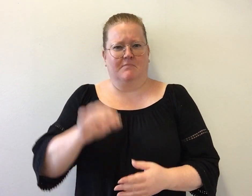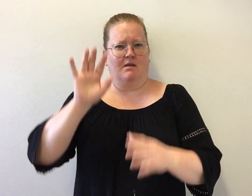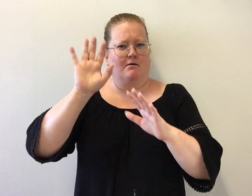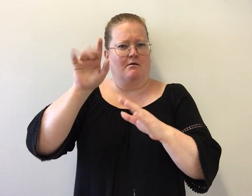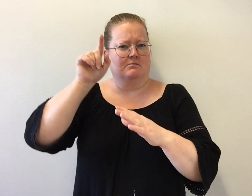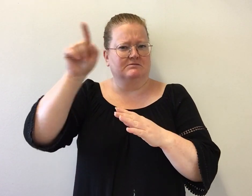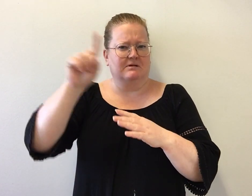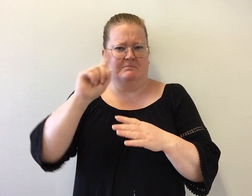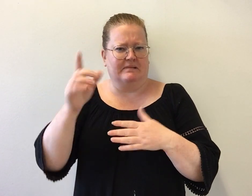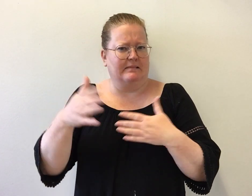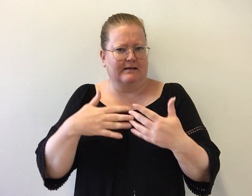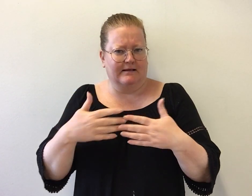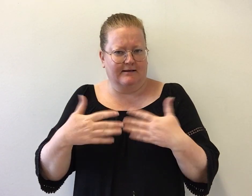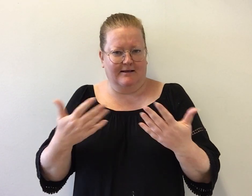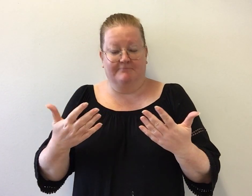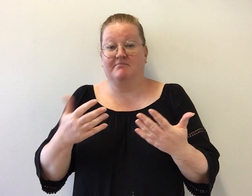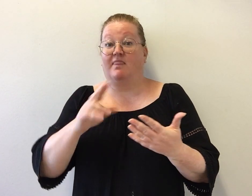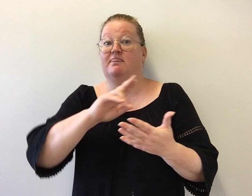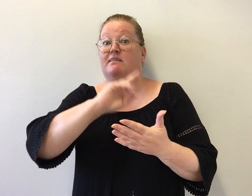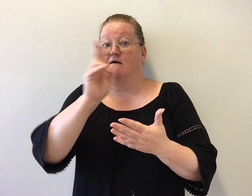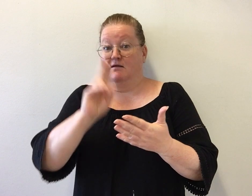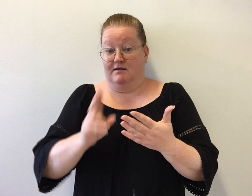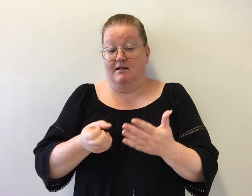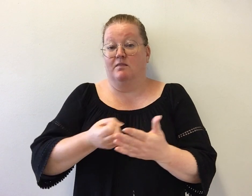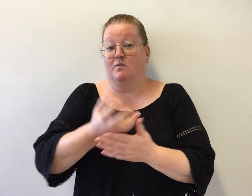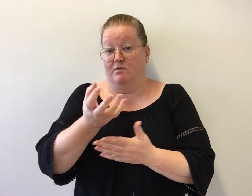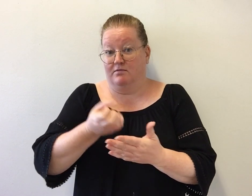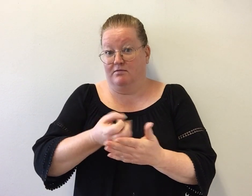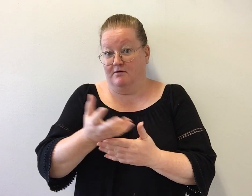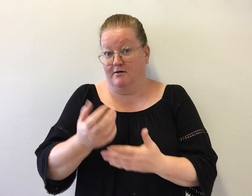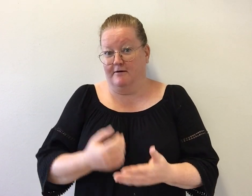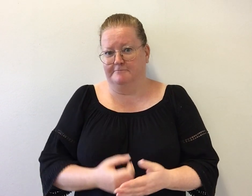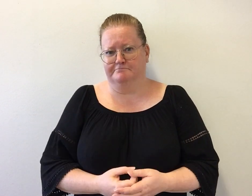Heidän tehtävänsä Lapissa oli tuottaa taidetta.